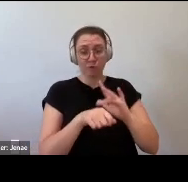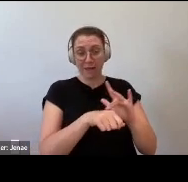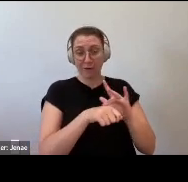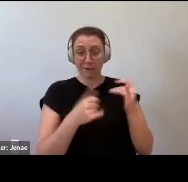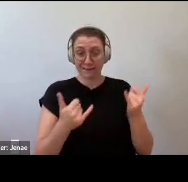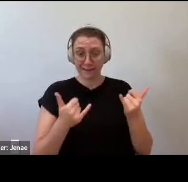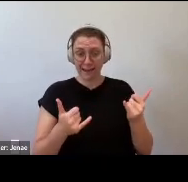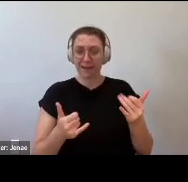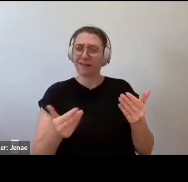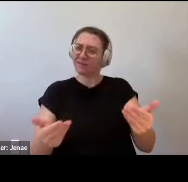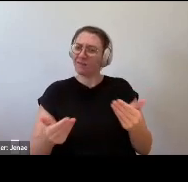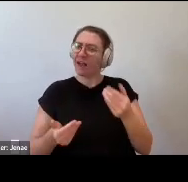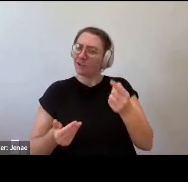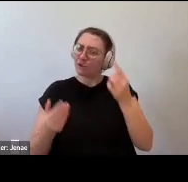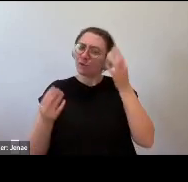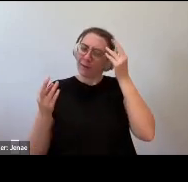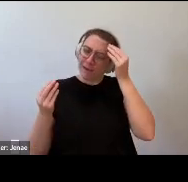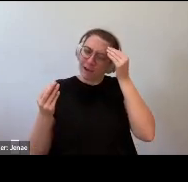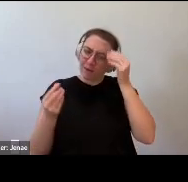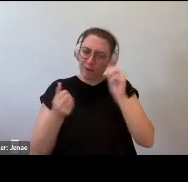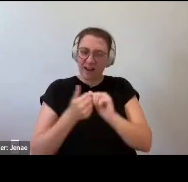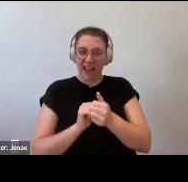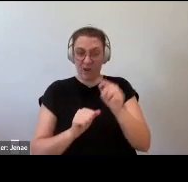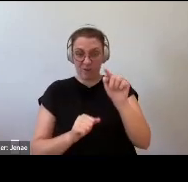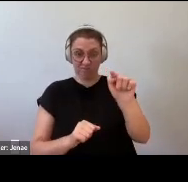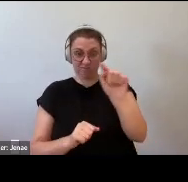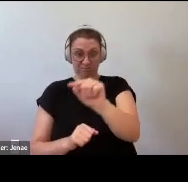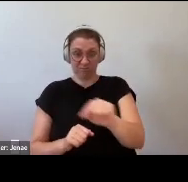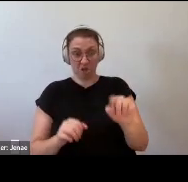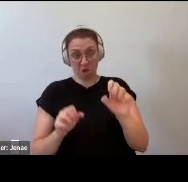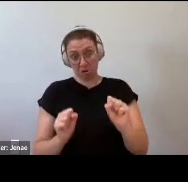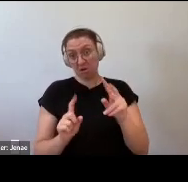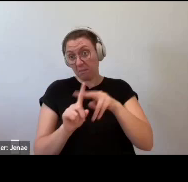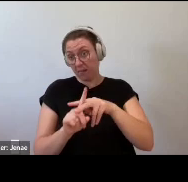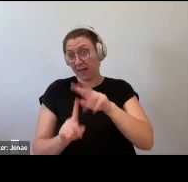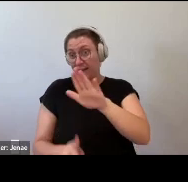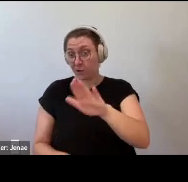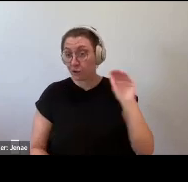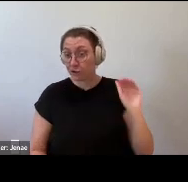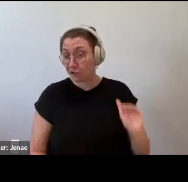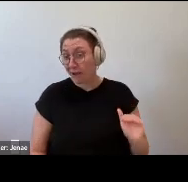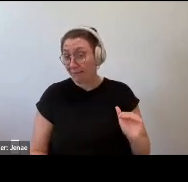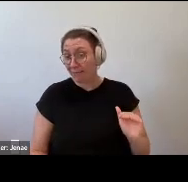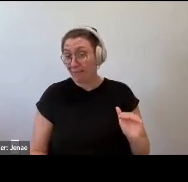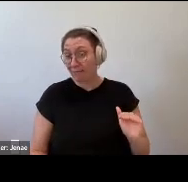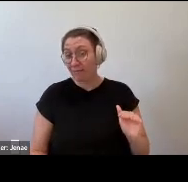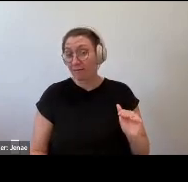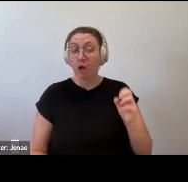los invito a pensar en cómo uno o más de ellos podrían aplicarse a su hijo o a un estudiante que